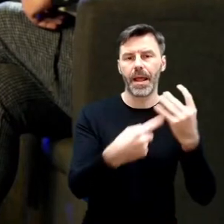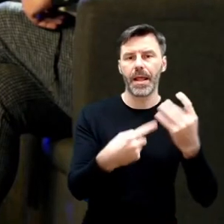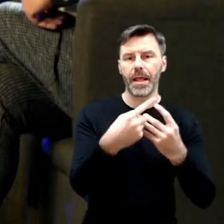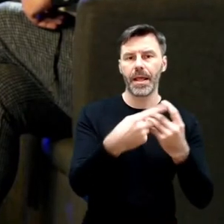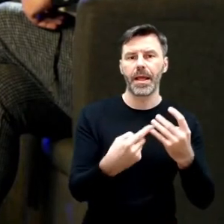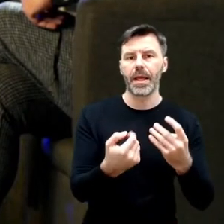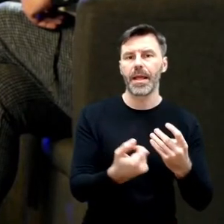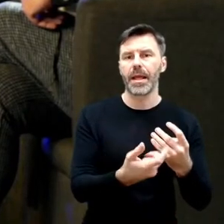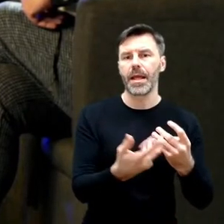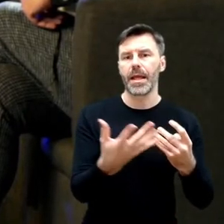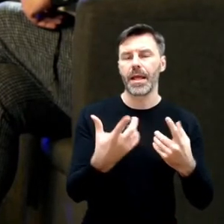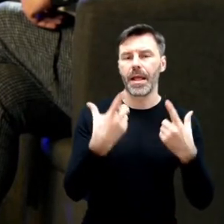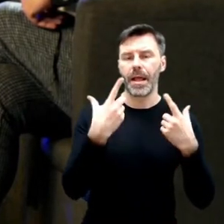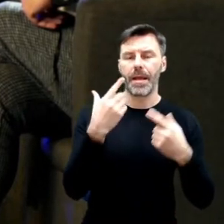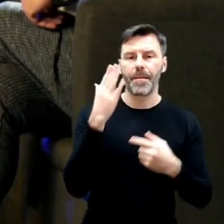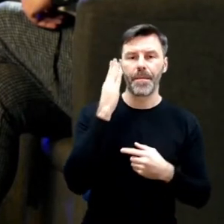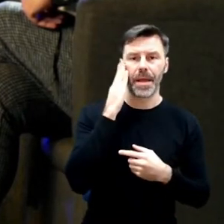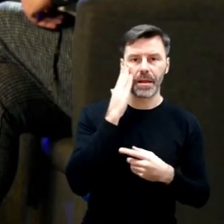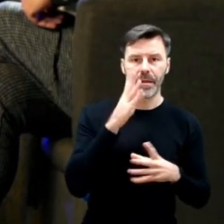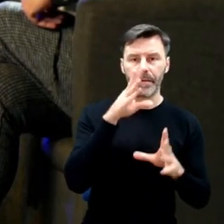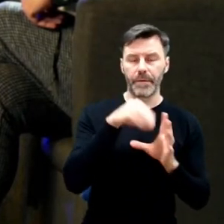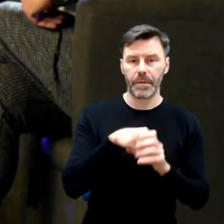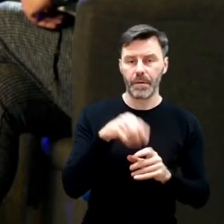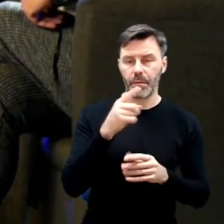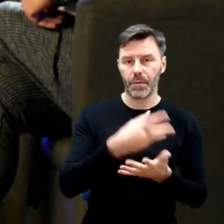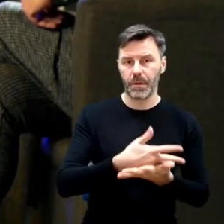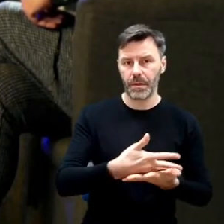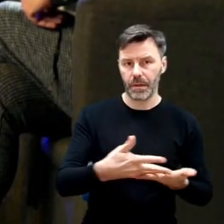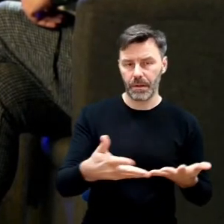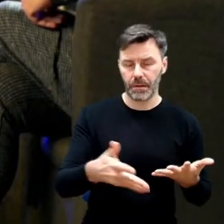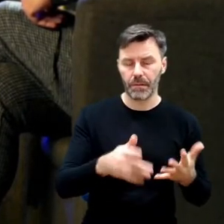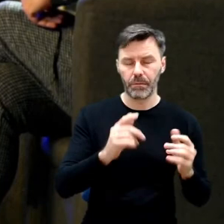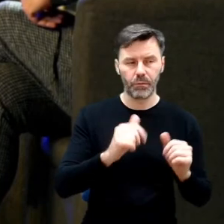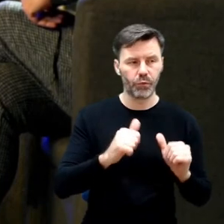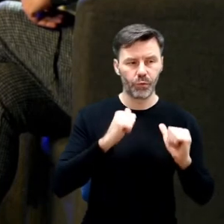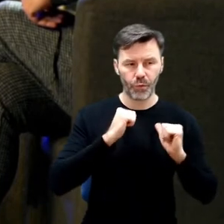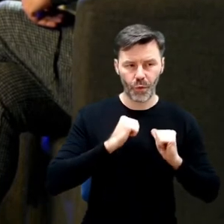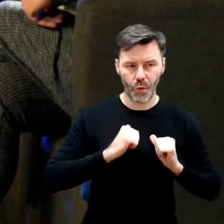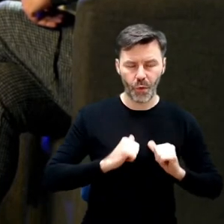A więc żeby była spokojnie liczba mieszkań. liczba mieszkań, liczba, przepraszam, żeby było